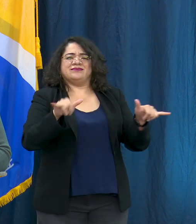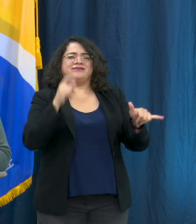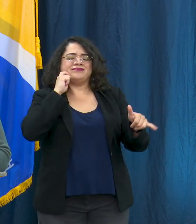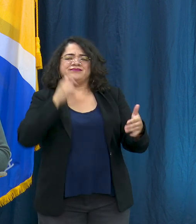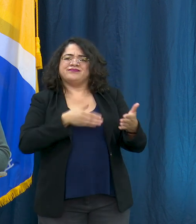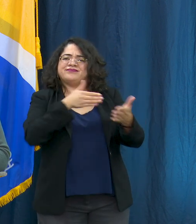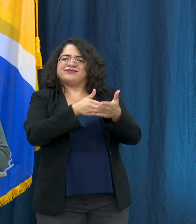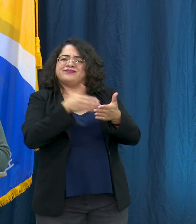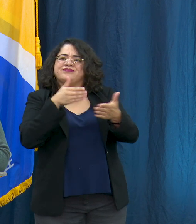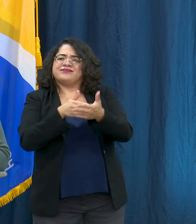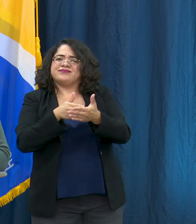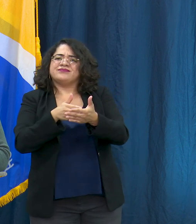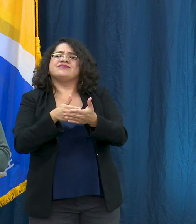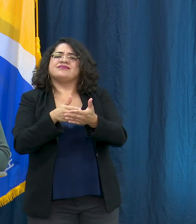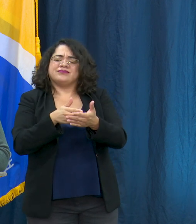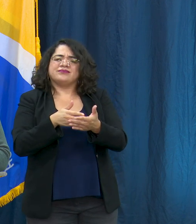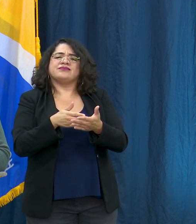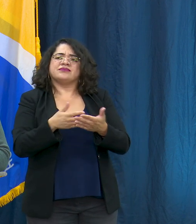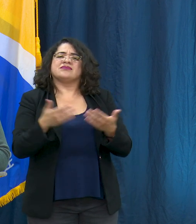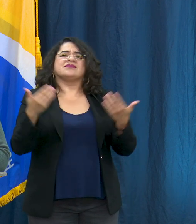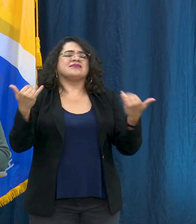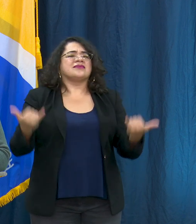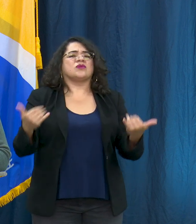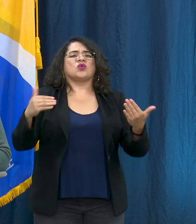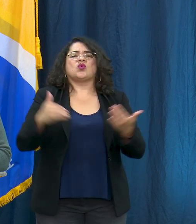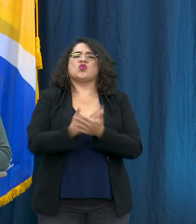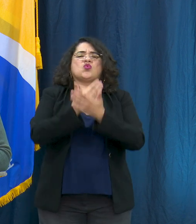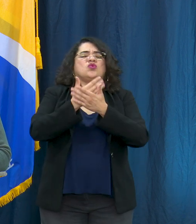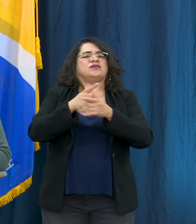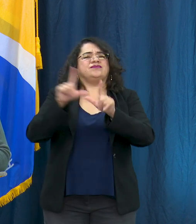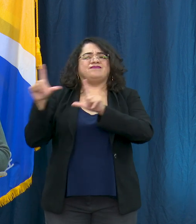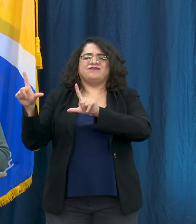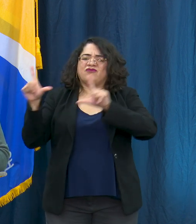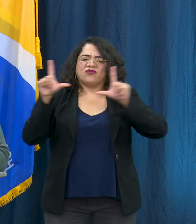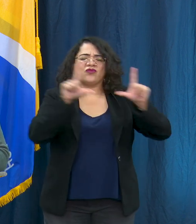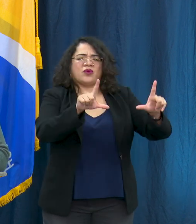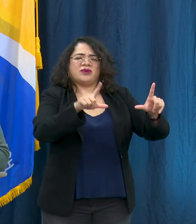marca Marco para la reconciliation que Rico no cell exist ence ellos impact OHS